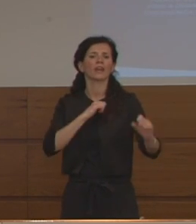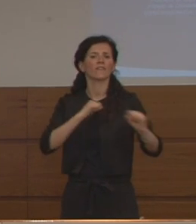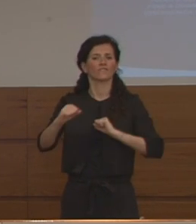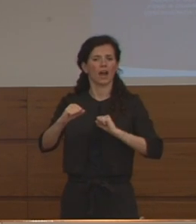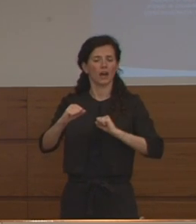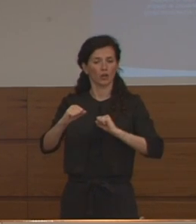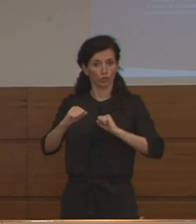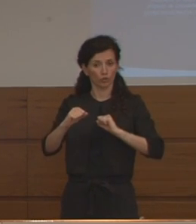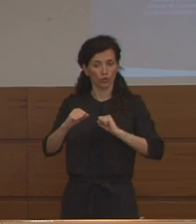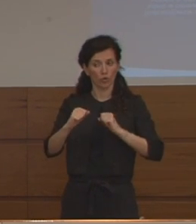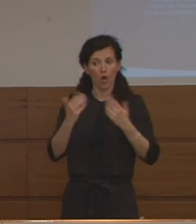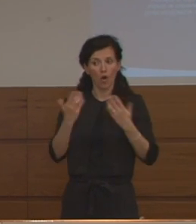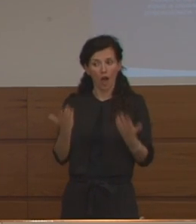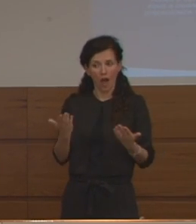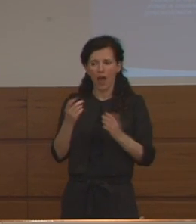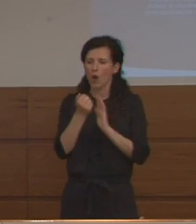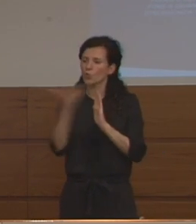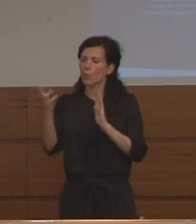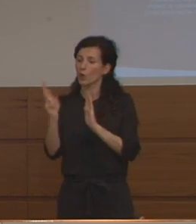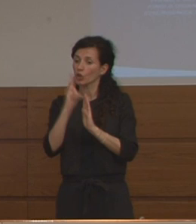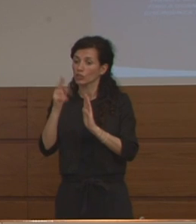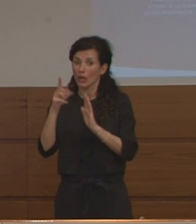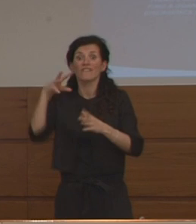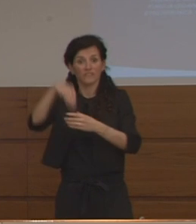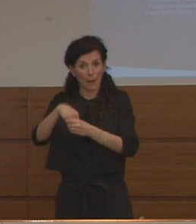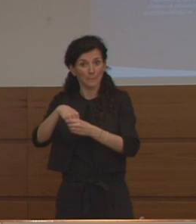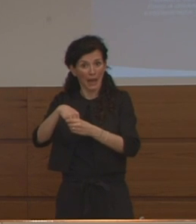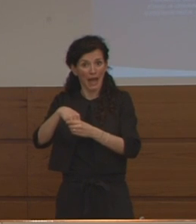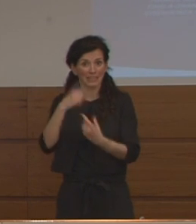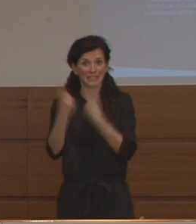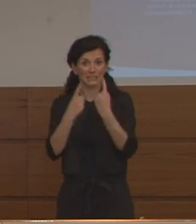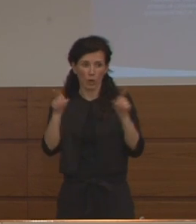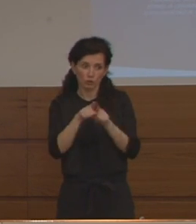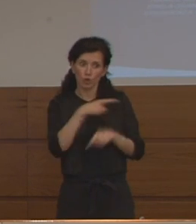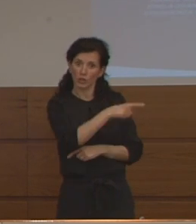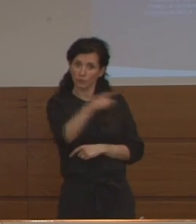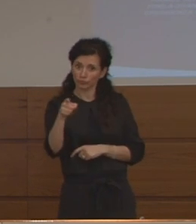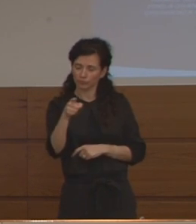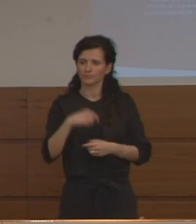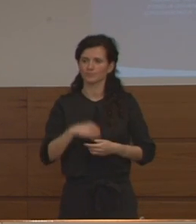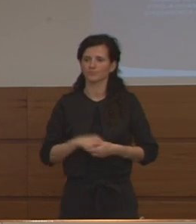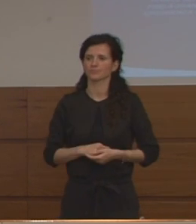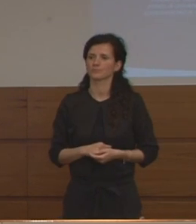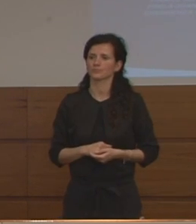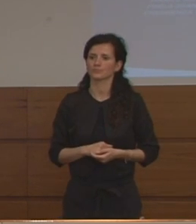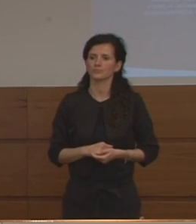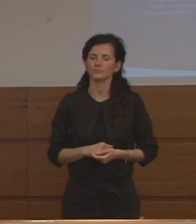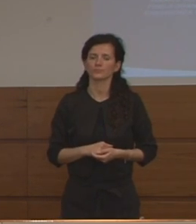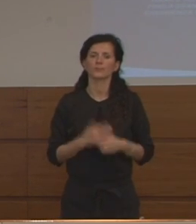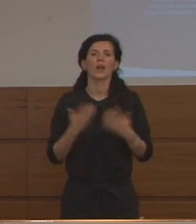Ecco, rientrano questi casi? Allora, rispondo io qui, perché credo di saperne qualcosa di